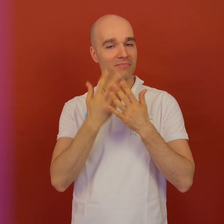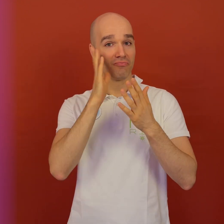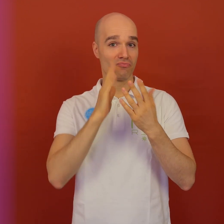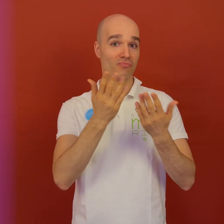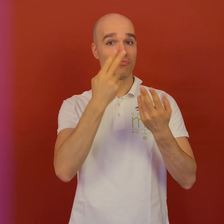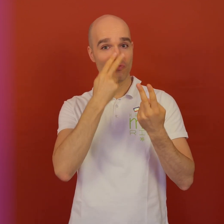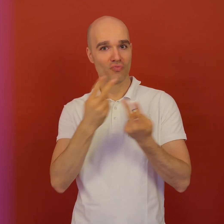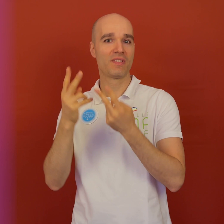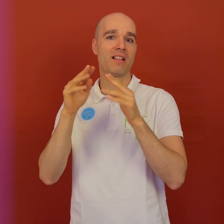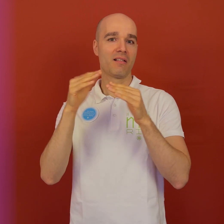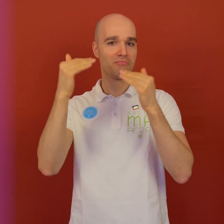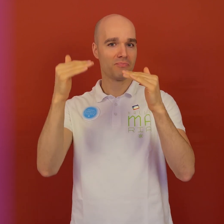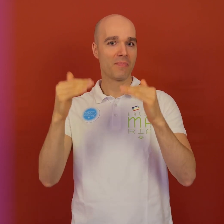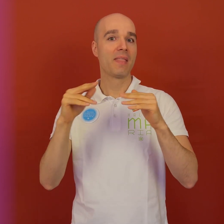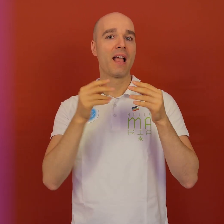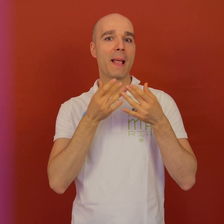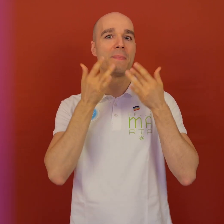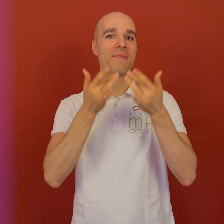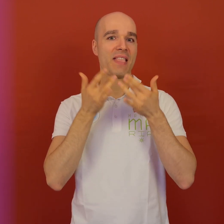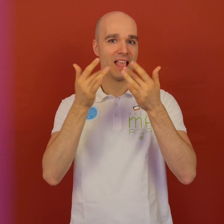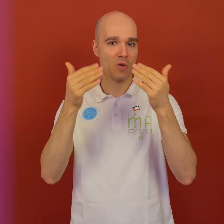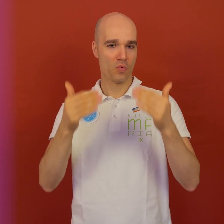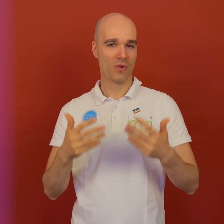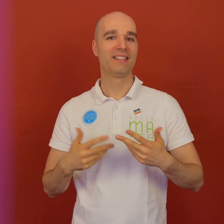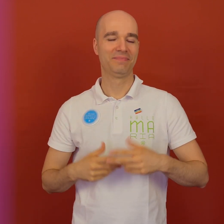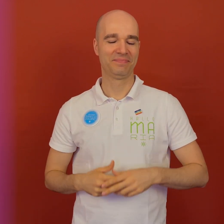Hier kannst du dir nun die 8 Empfehlungen ansehen.